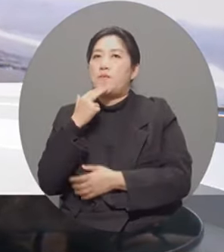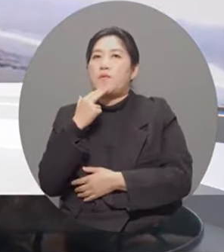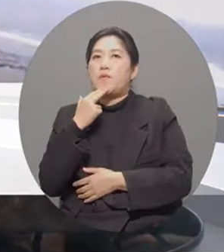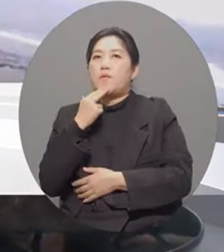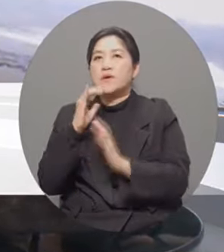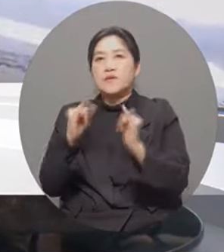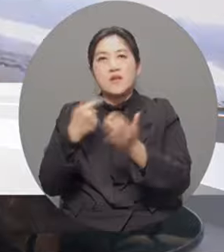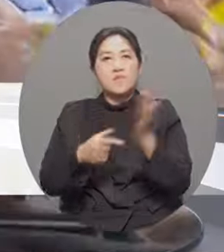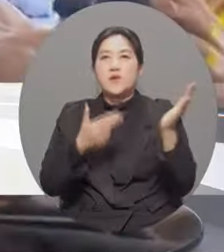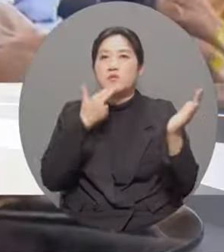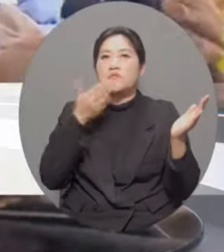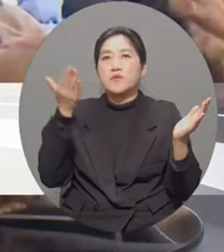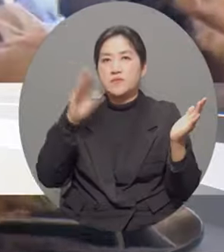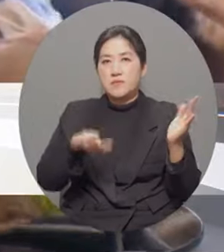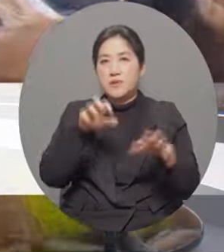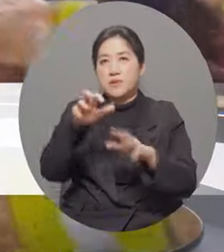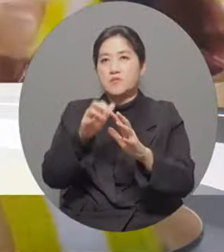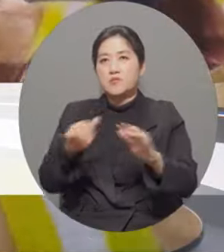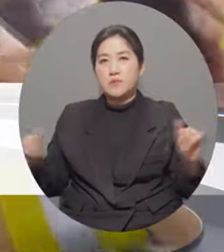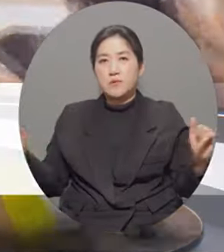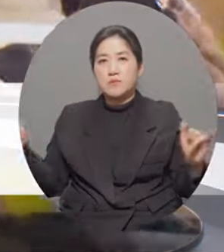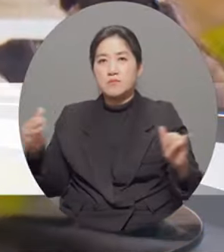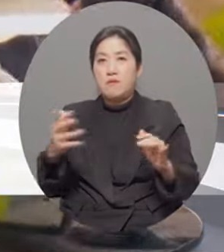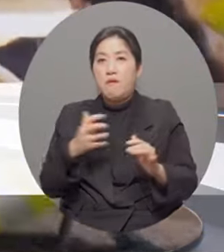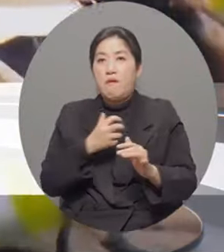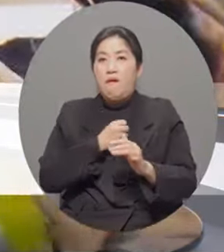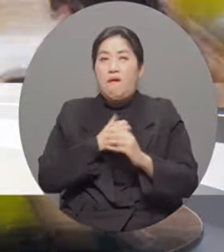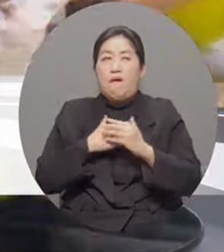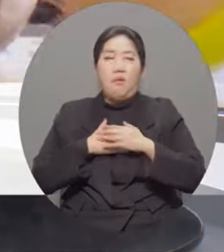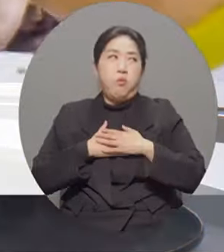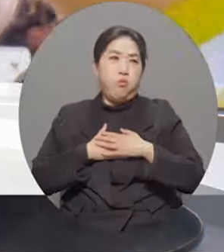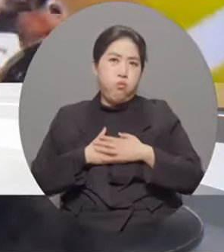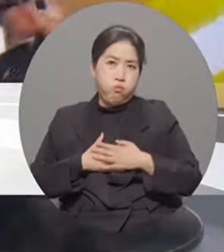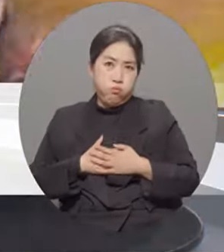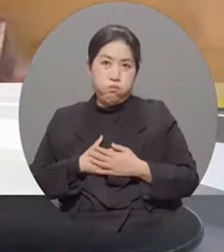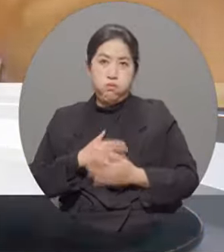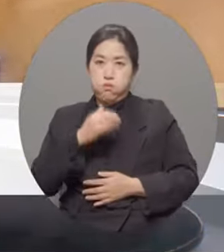다행히 폭발로 이어지지 않았고 인명 피해도 없었지만 인근 주민들은 또다시